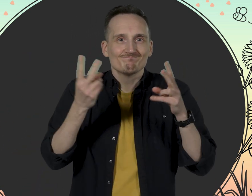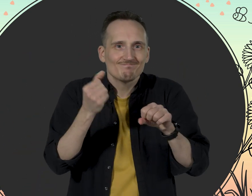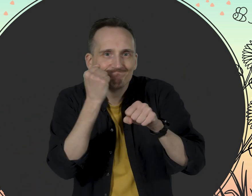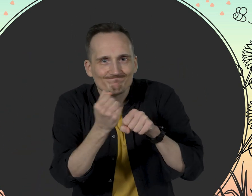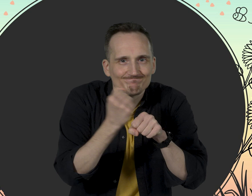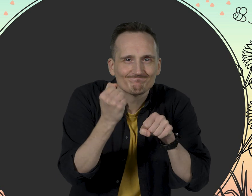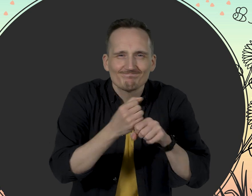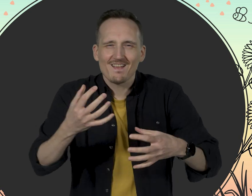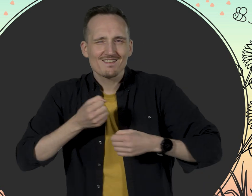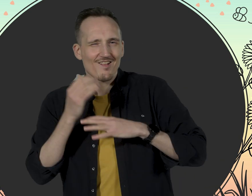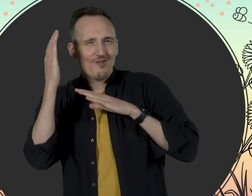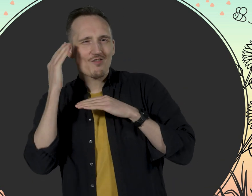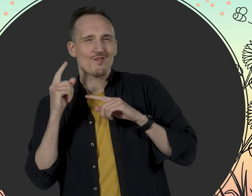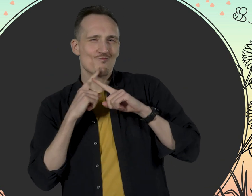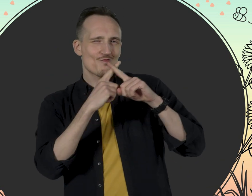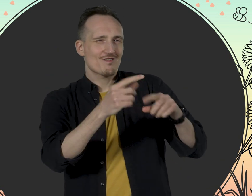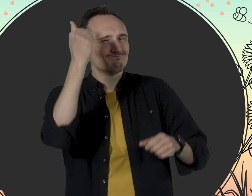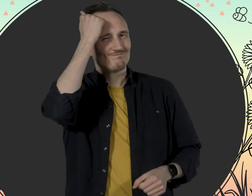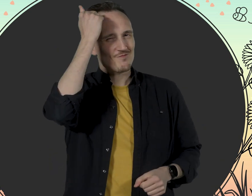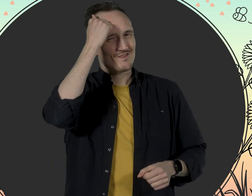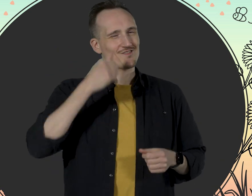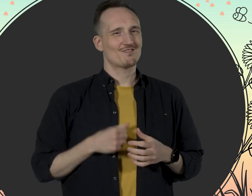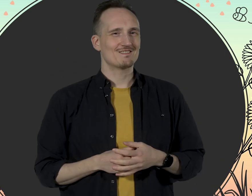Pääset myös askartelemaan muistoja kotiin vietäväksi.